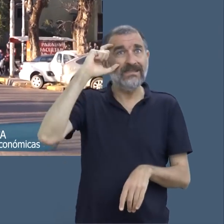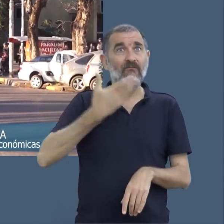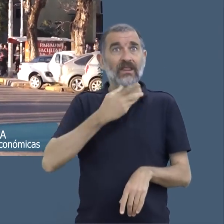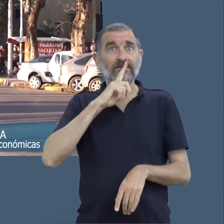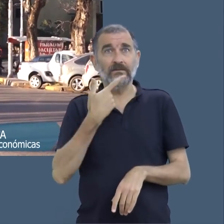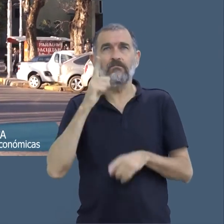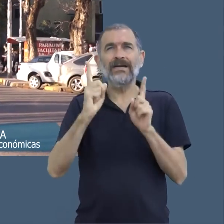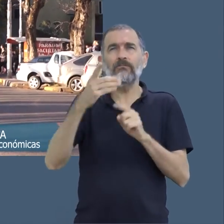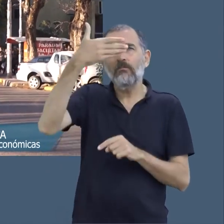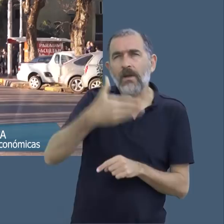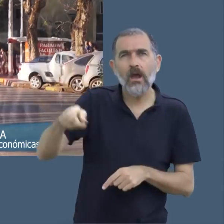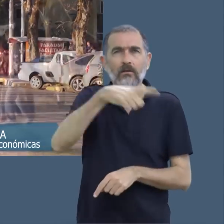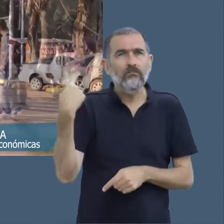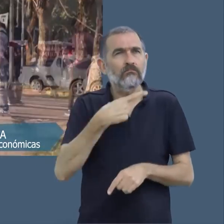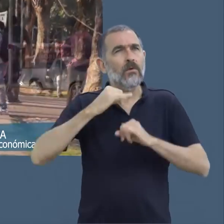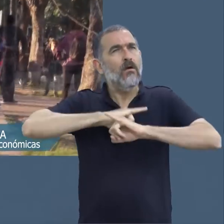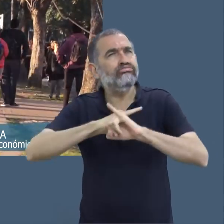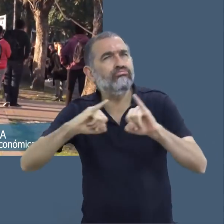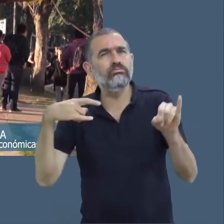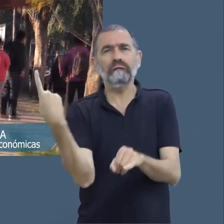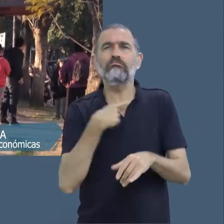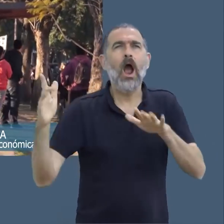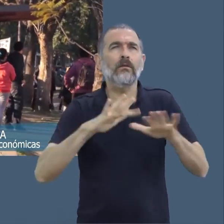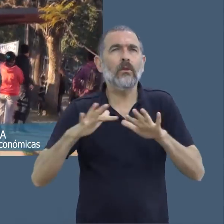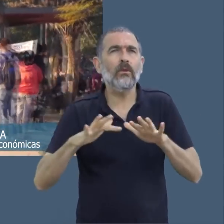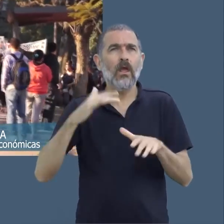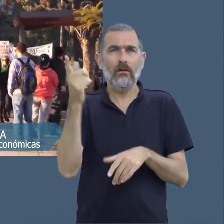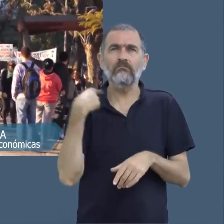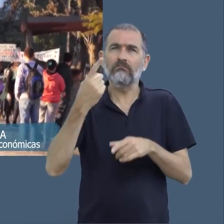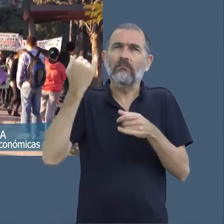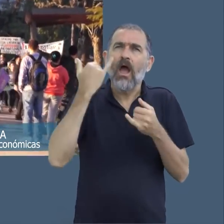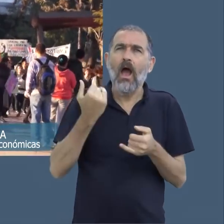toda nuestras actividades, ahí hemos decidido tomar una estética como para que tenga otro